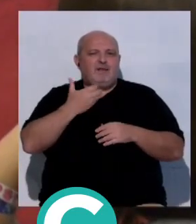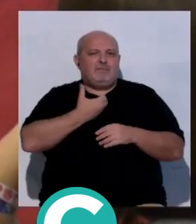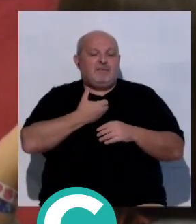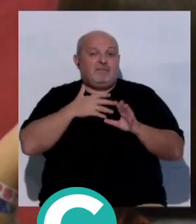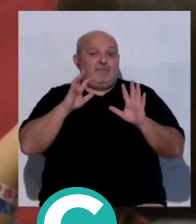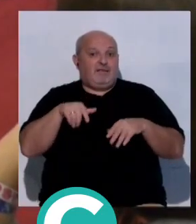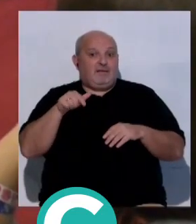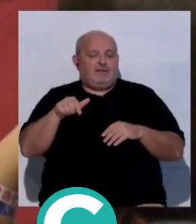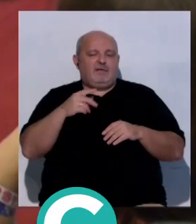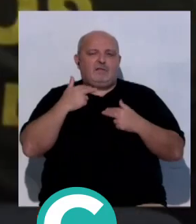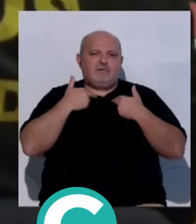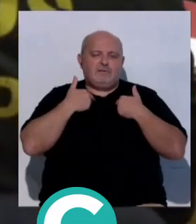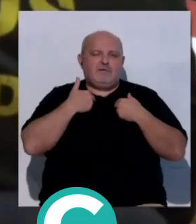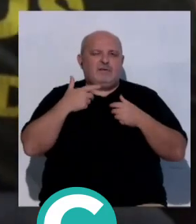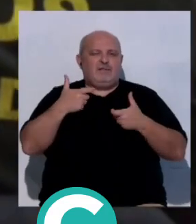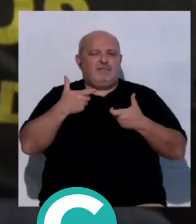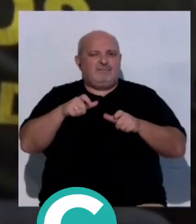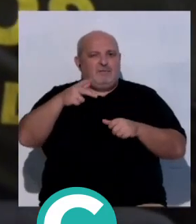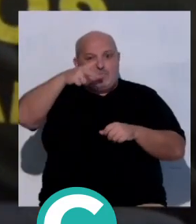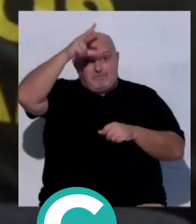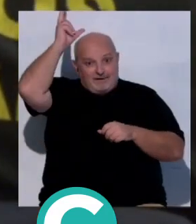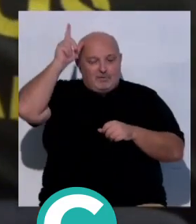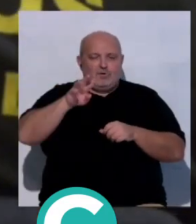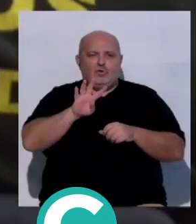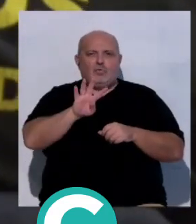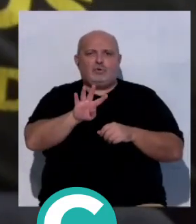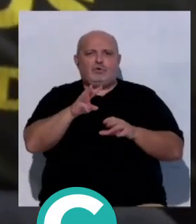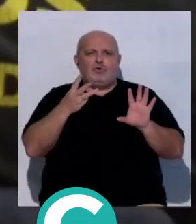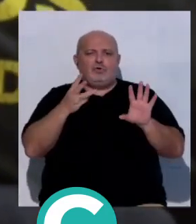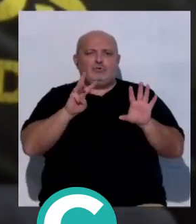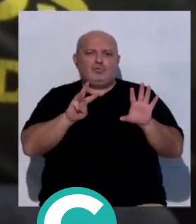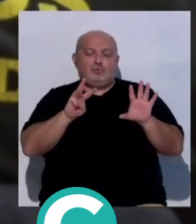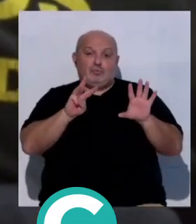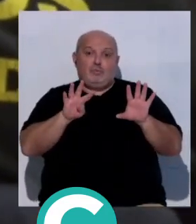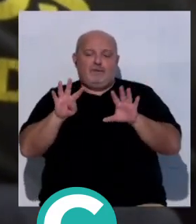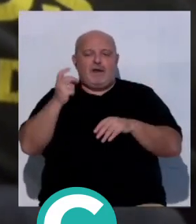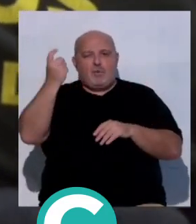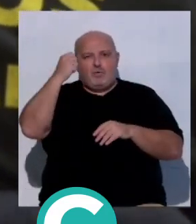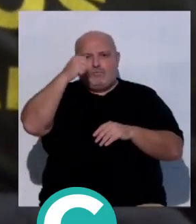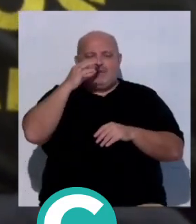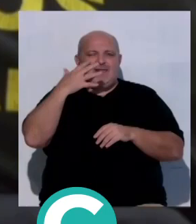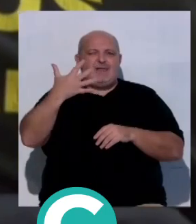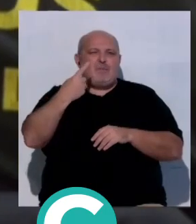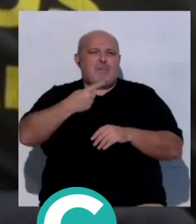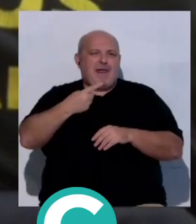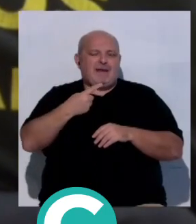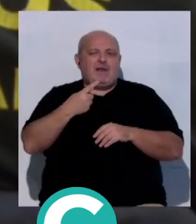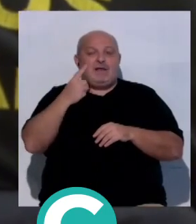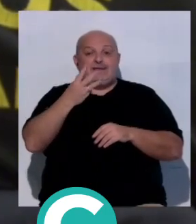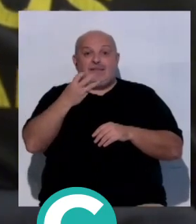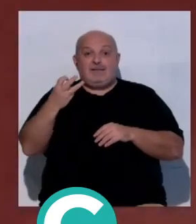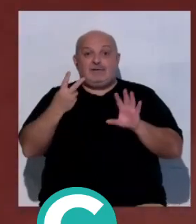Cádiz diputación y el consorcio de bomberos 489 alumnos y alumnas de quinto de primaria y 371 de